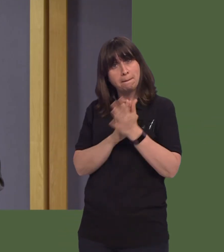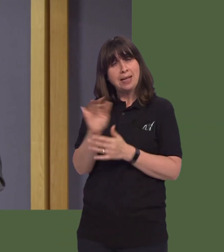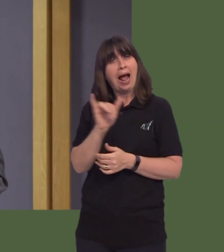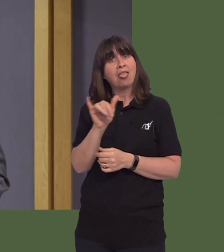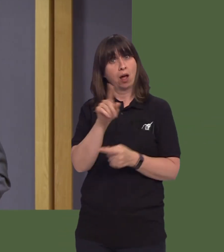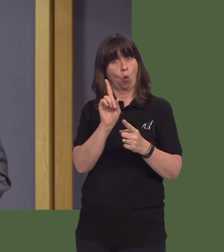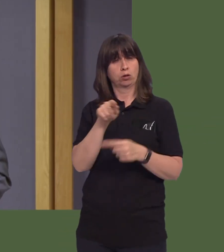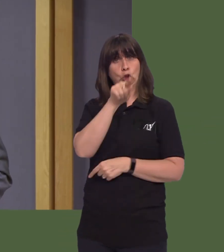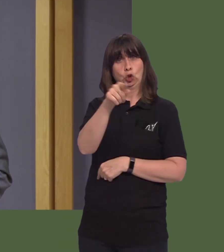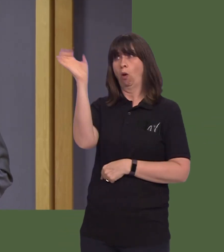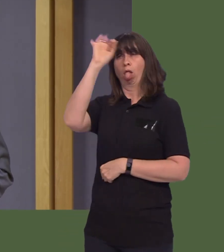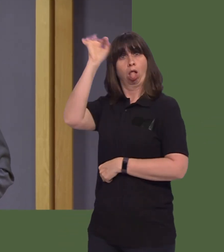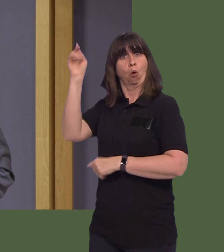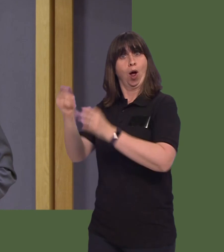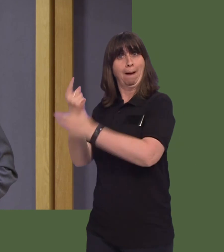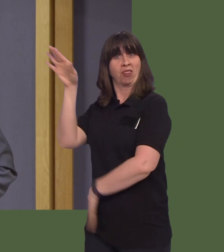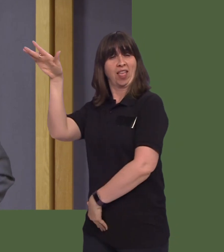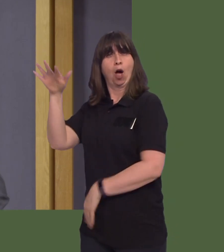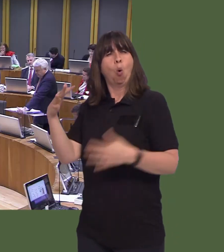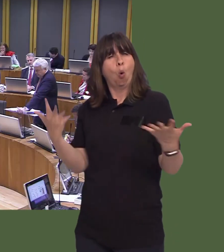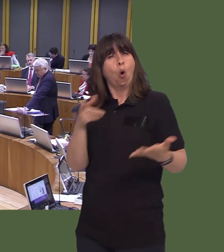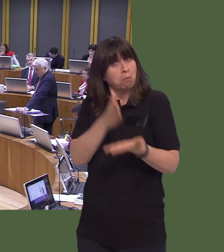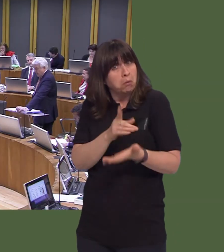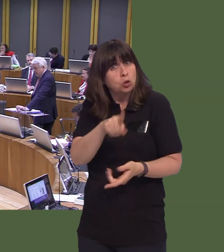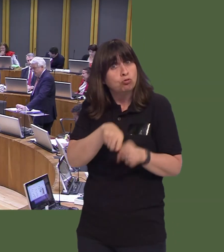yng ngogledd Cymru neu, yn wir, a oeddech chi'n trial ein camarwain ni?